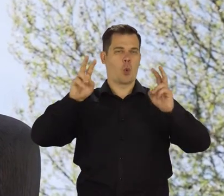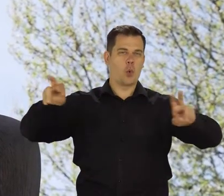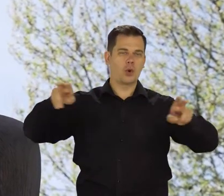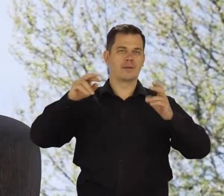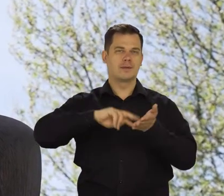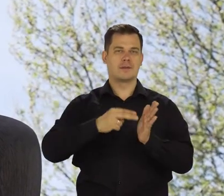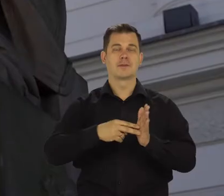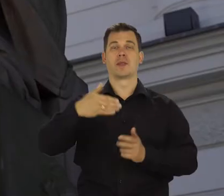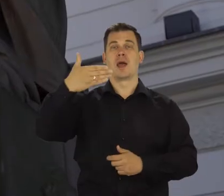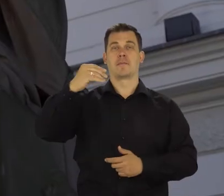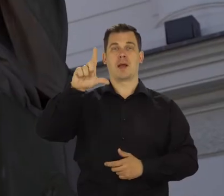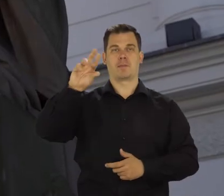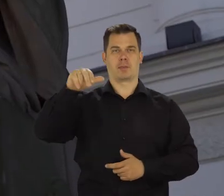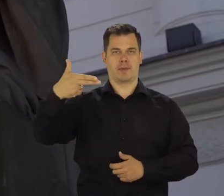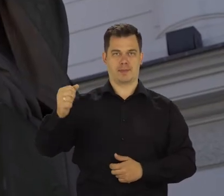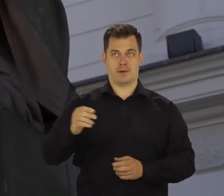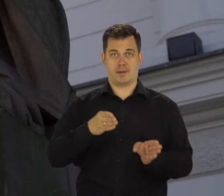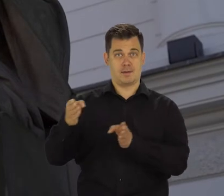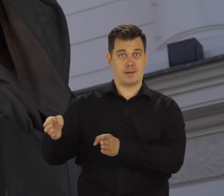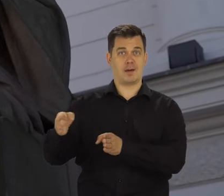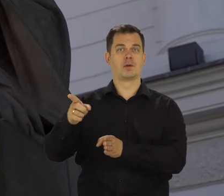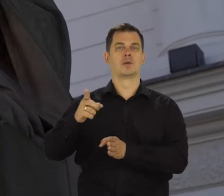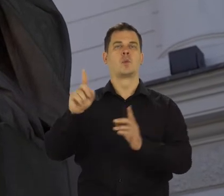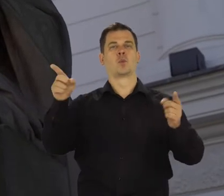oraz Melpomena, muza tragedii.